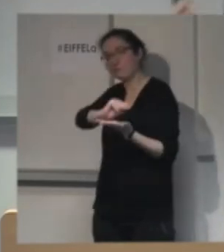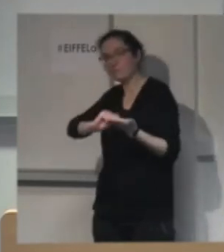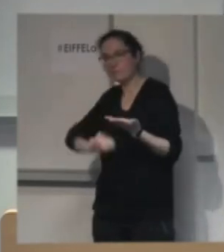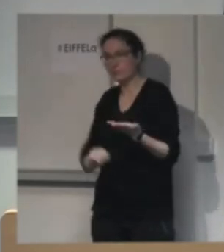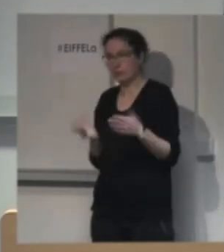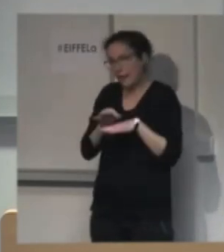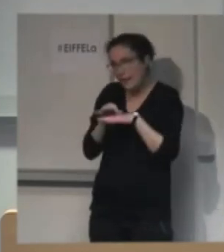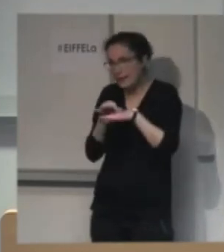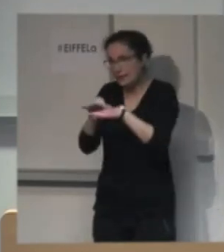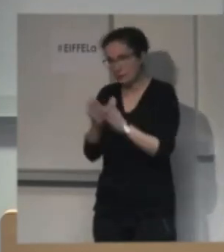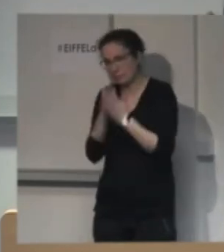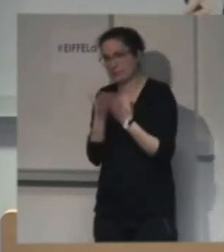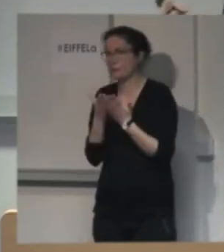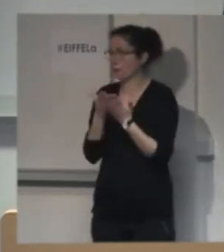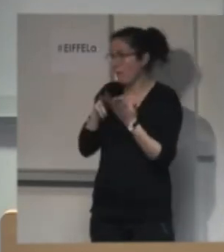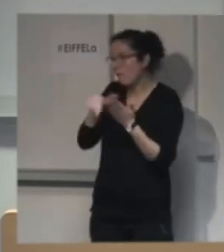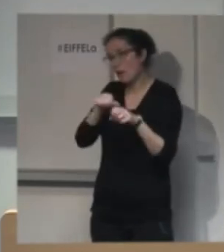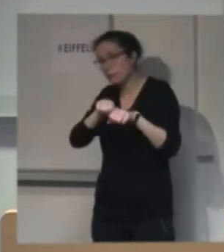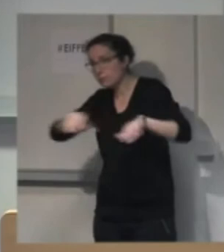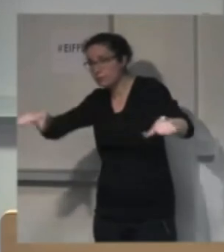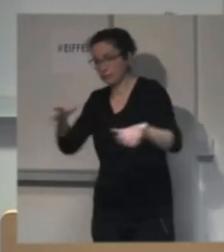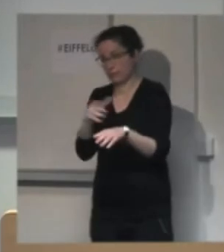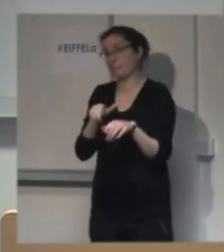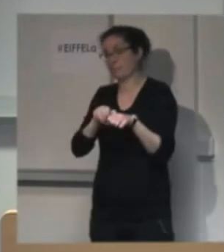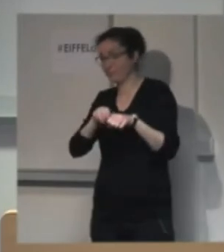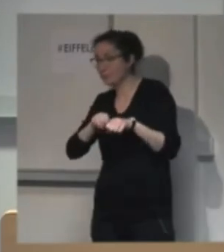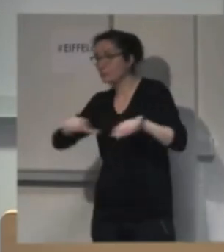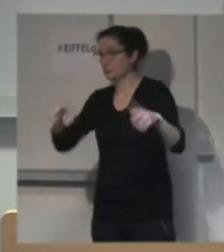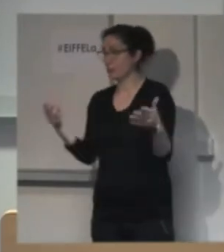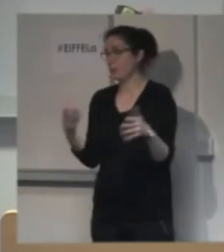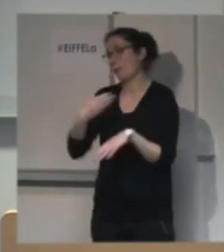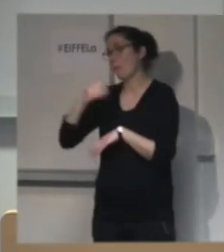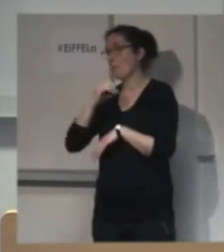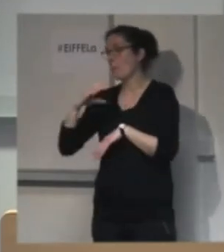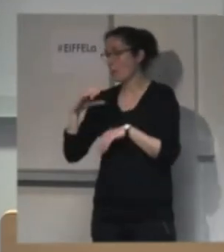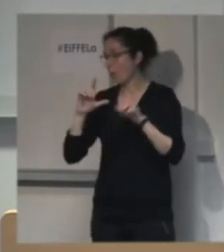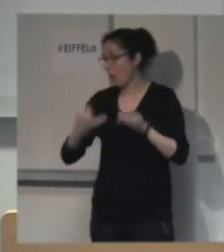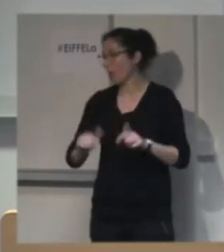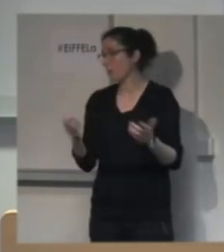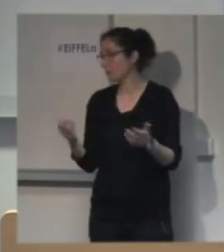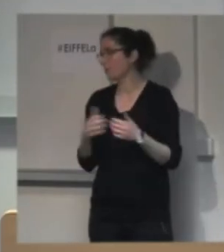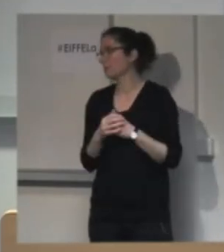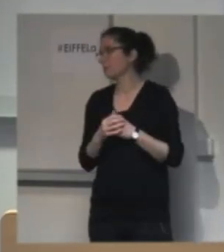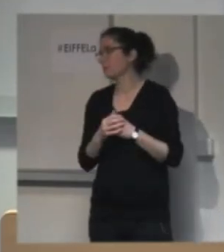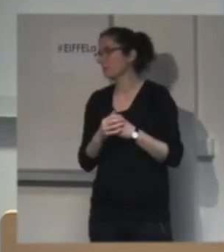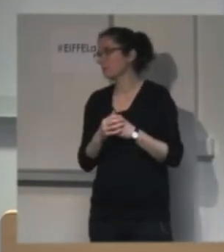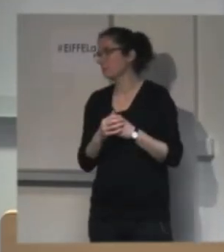qui donnera lieu à une publication et à un MOOC pour utiliser ce guide, on ne sait pas encore qui le fera d'ailleurs,